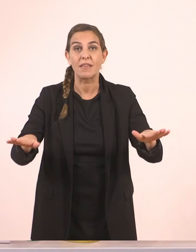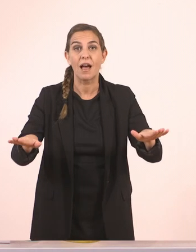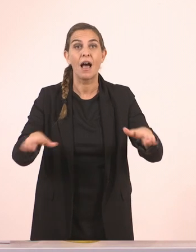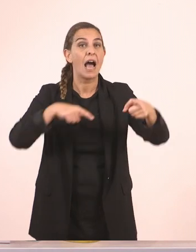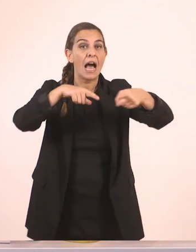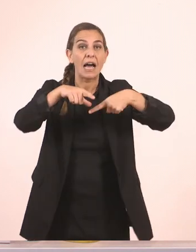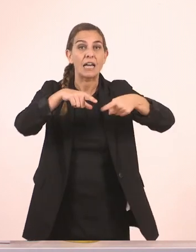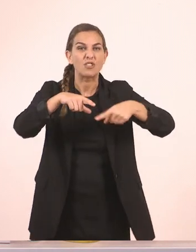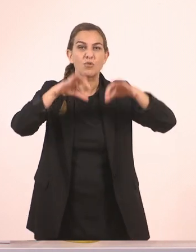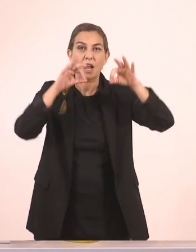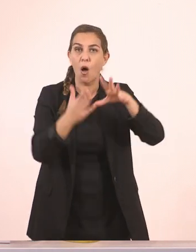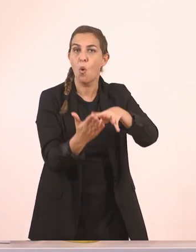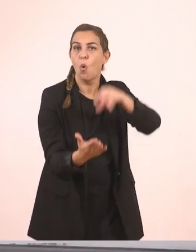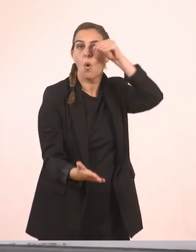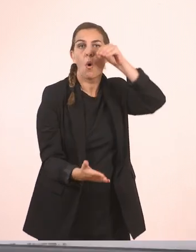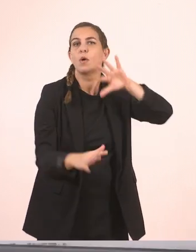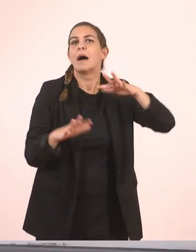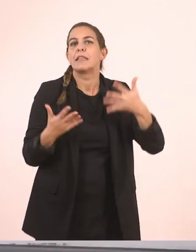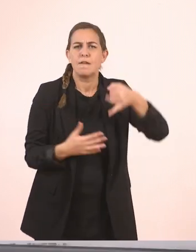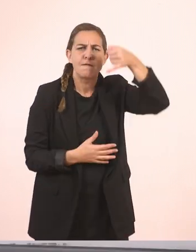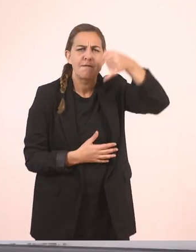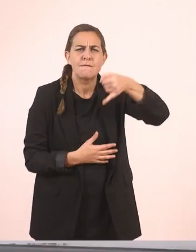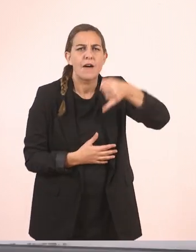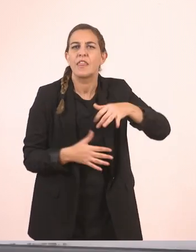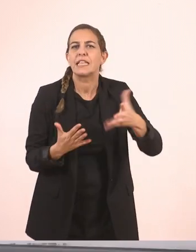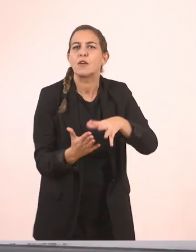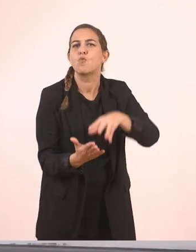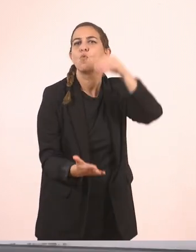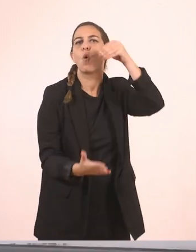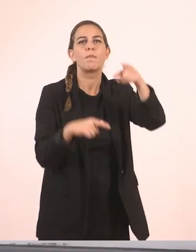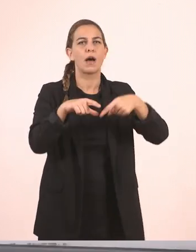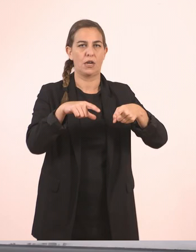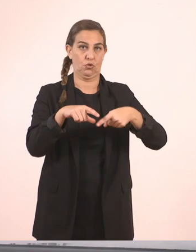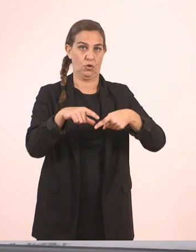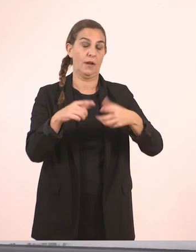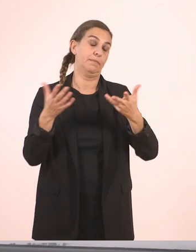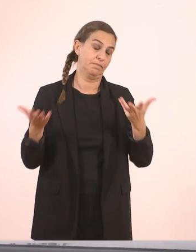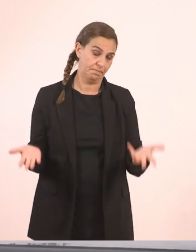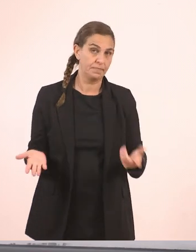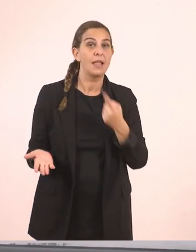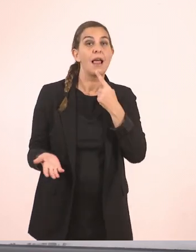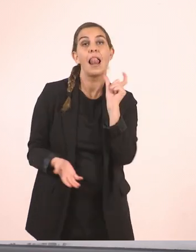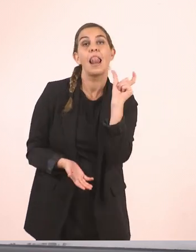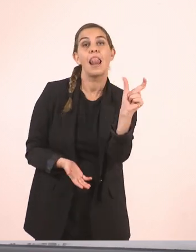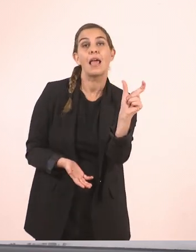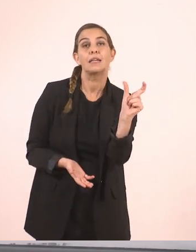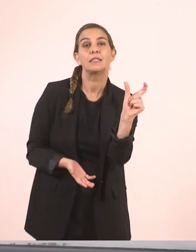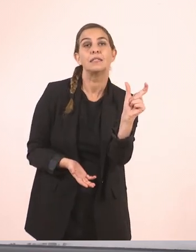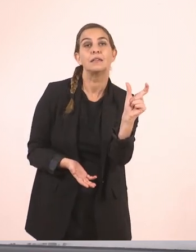είναι πιο βαθύ. Δηλαδή όταν λέμε Χριστούγεννα, τι μας έρχεται πρώτα στο μυαλό;